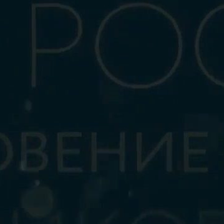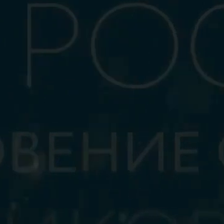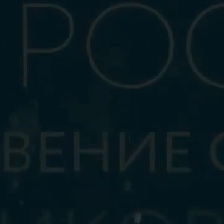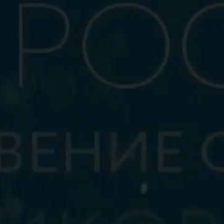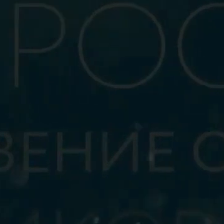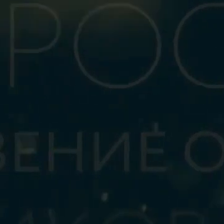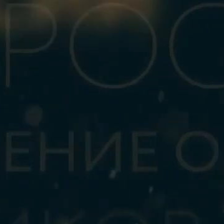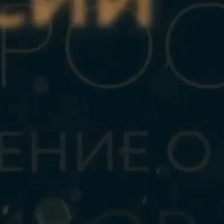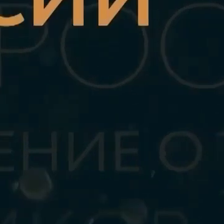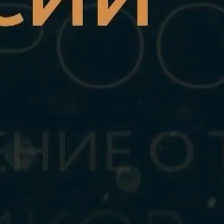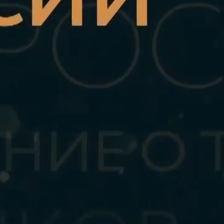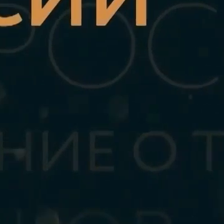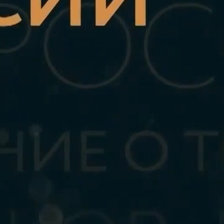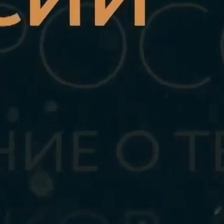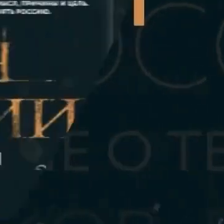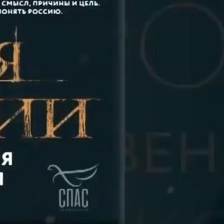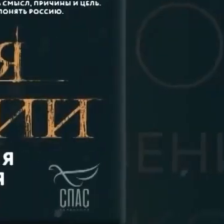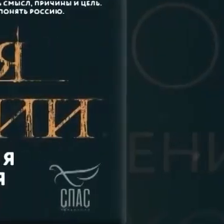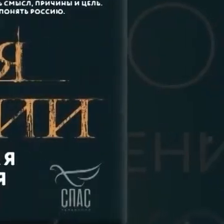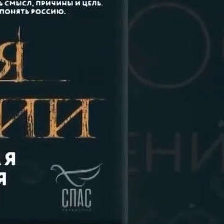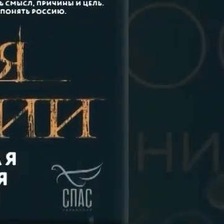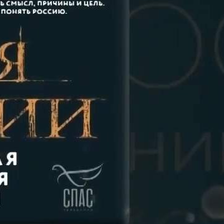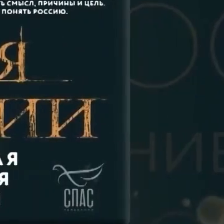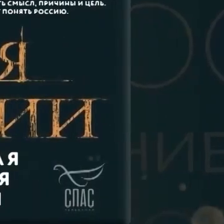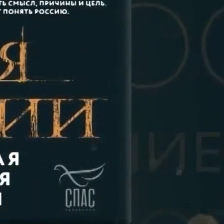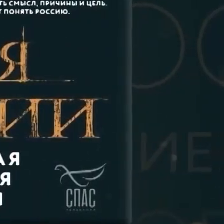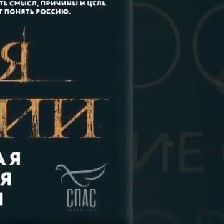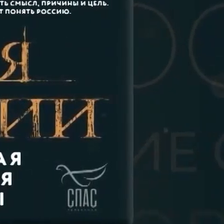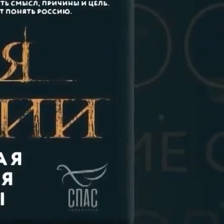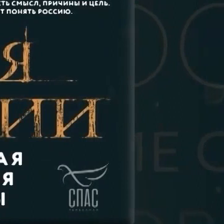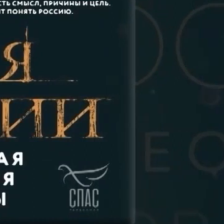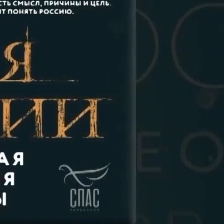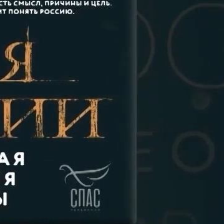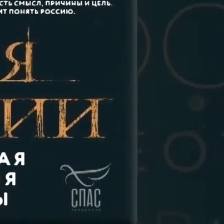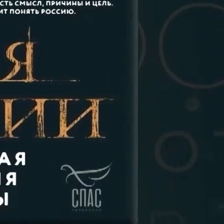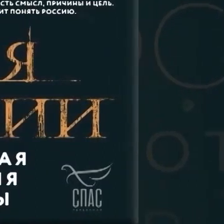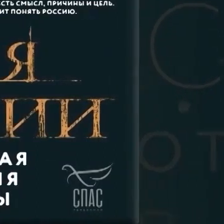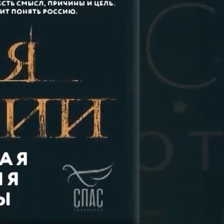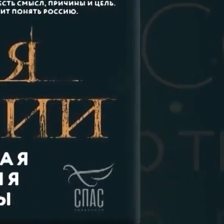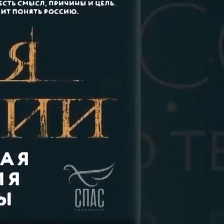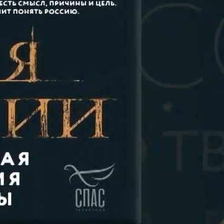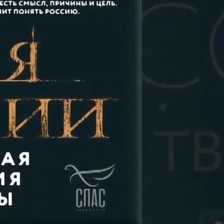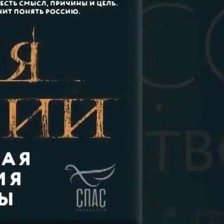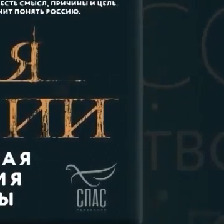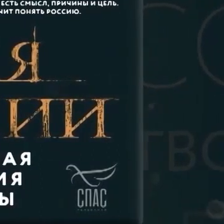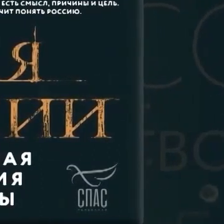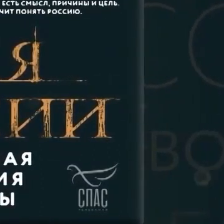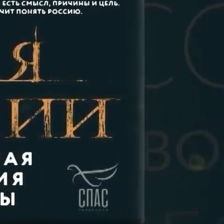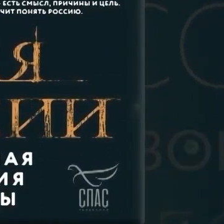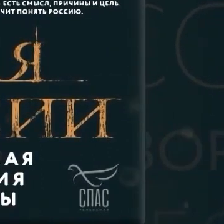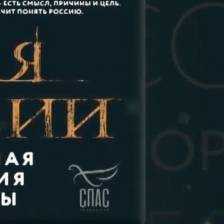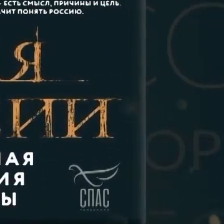имя России информация продажа книги Бориса корчевникова имя России на сайте с паз-тв.ru